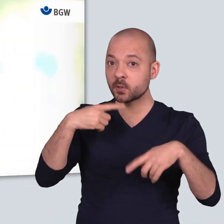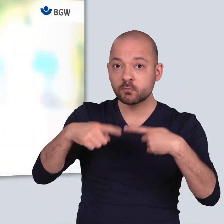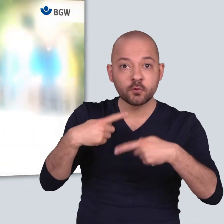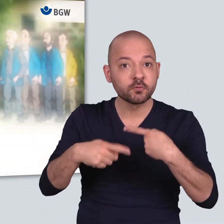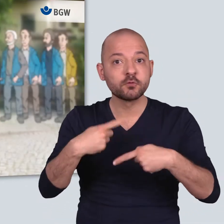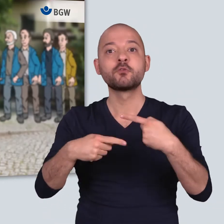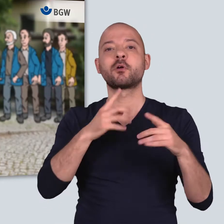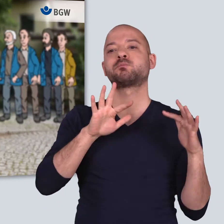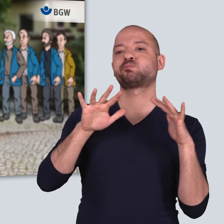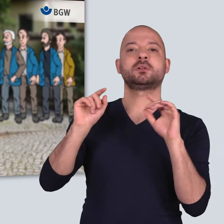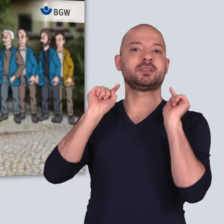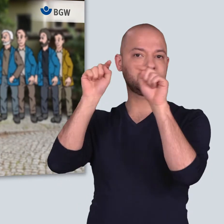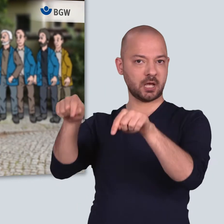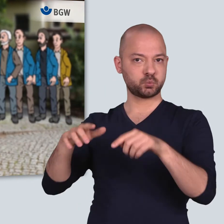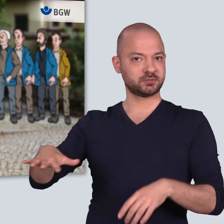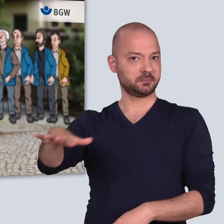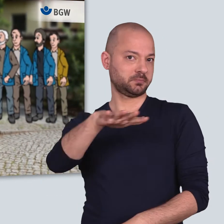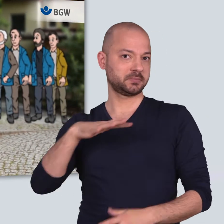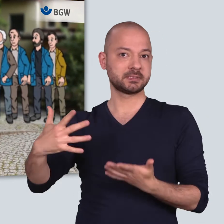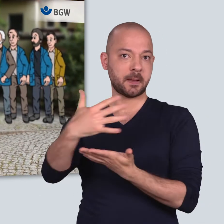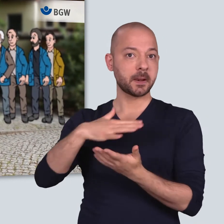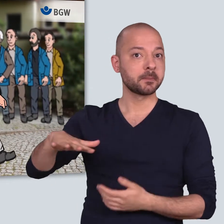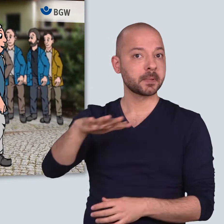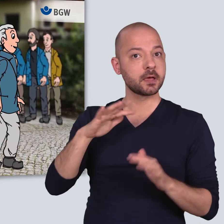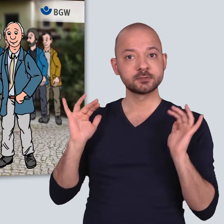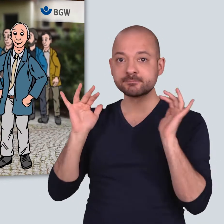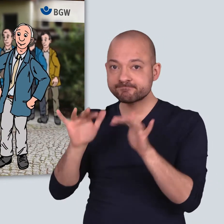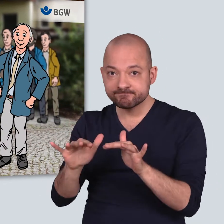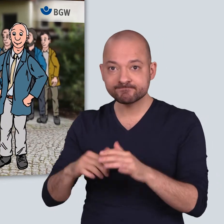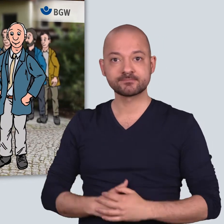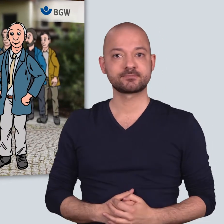Wenn alles nach Plan läuft, treffen sich alle wohlbehalten im Freien auf dem Sammelplatz.